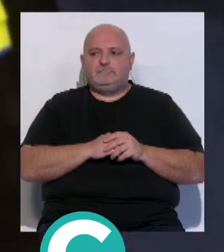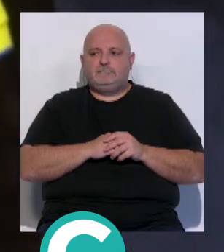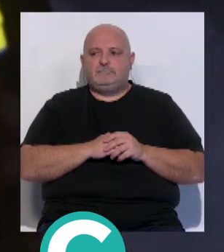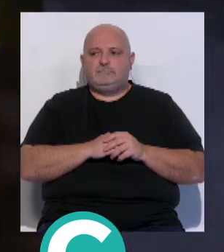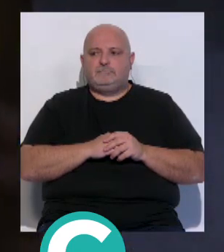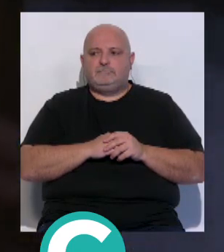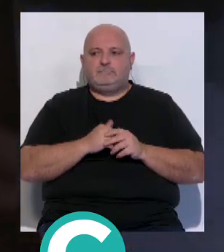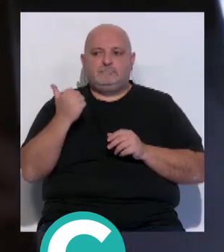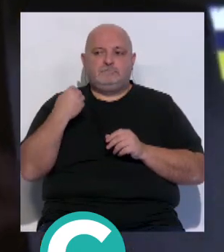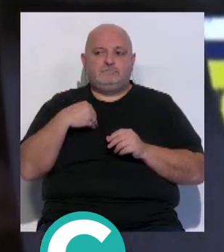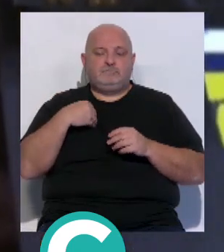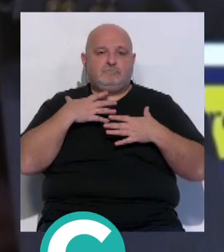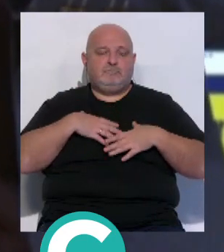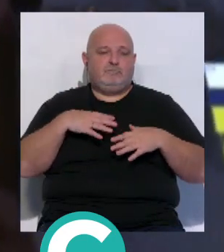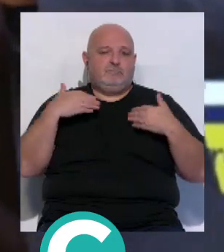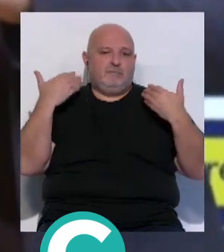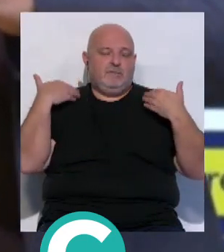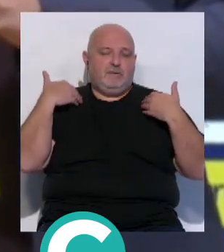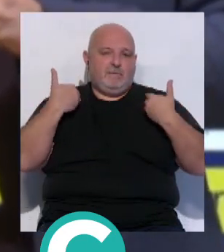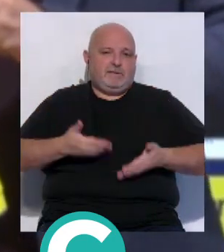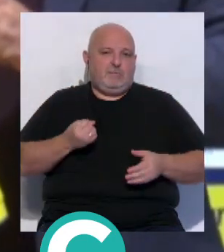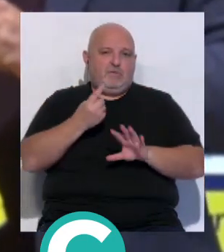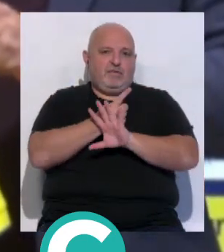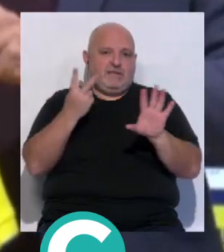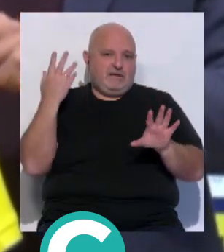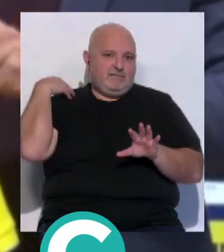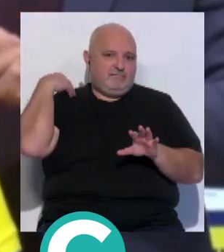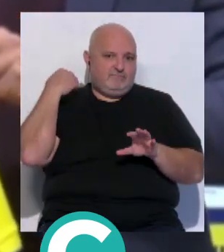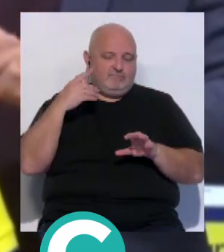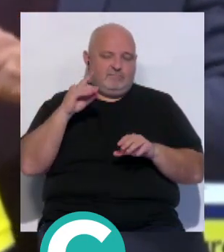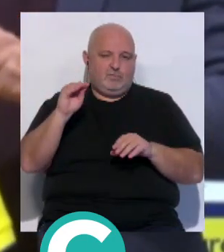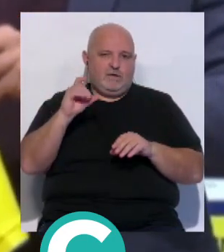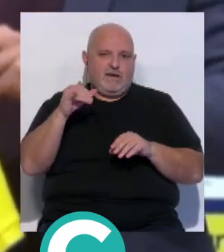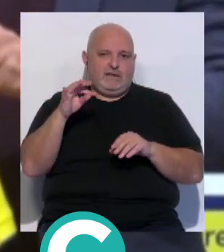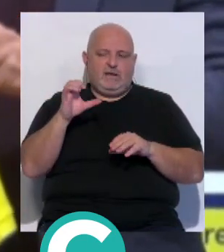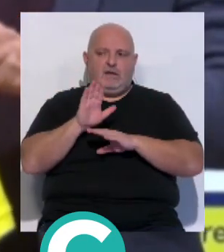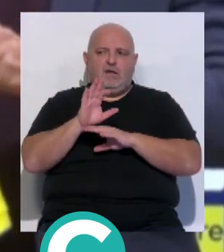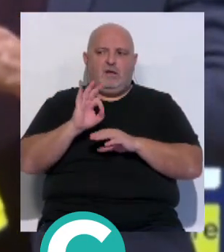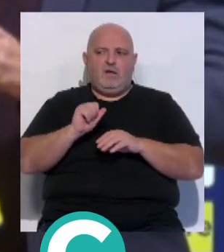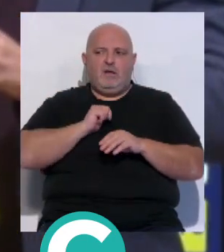ahí vemos ese número 17 que el dorsal que tendrá Gonzalo Escalante presentado justamente con